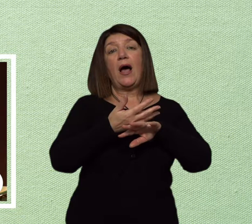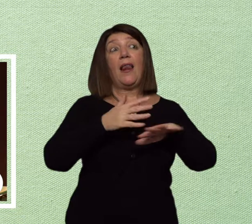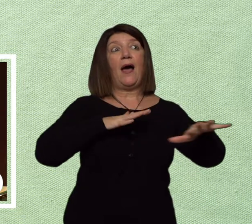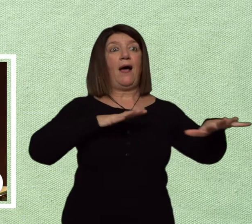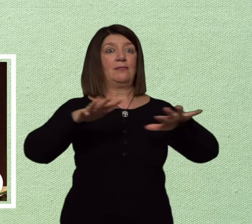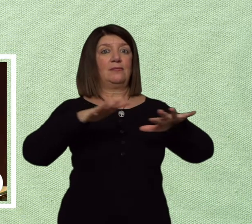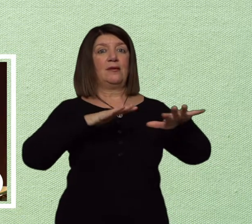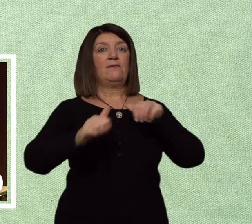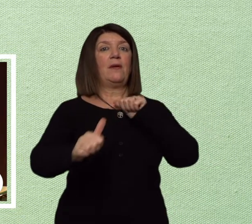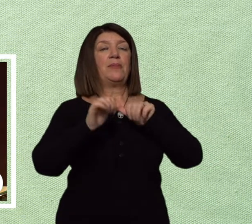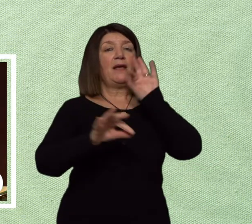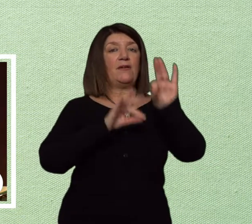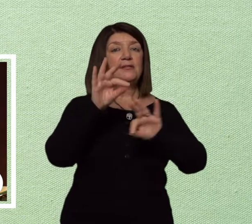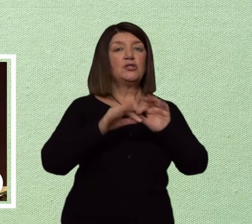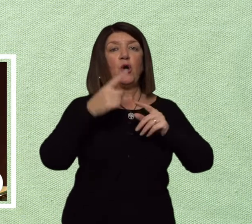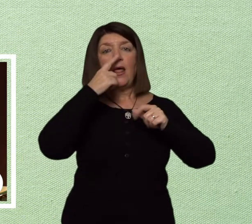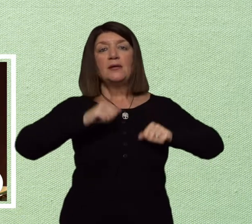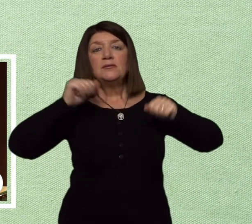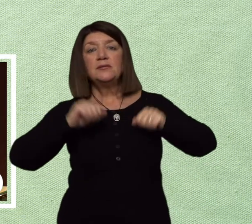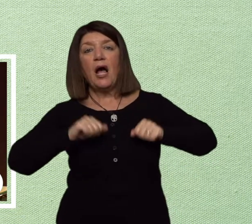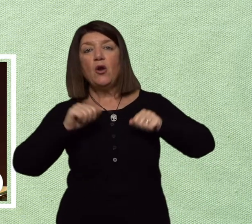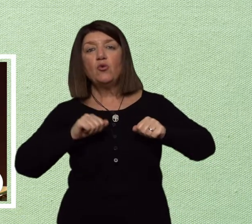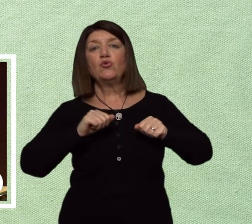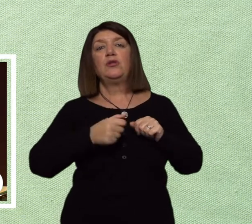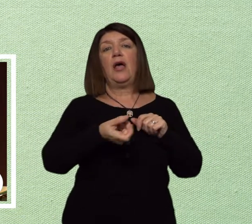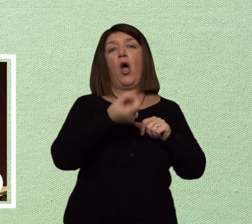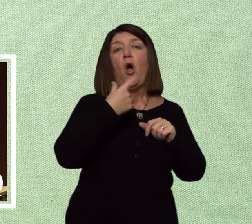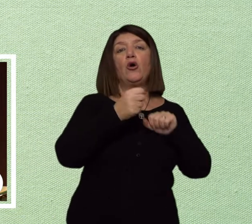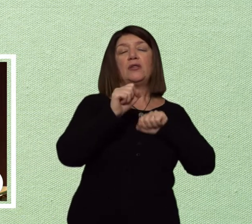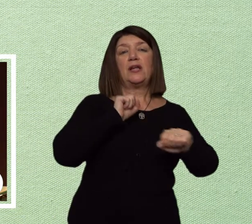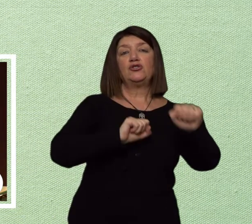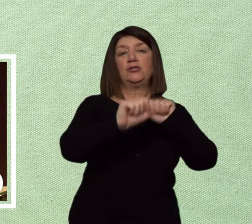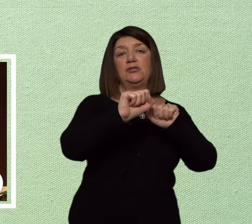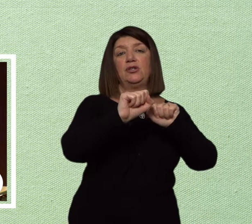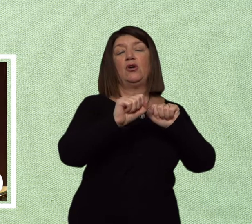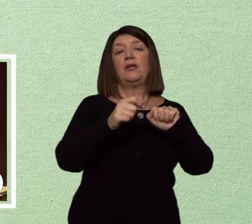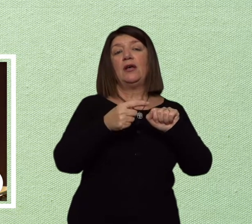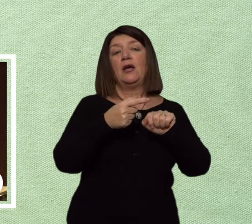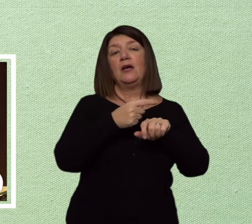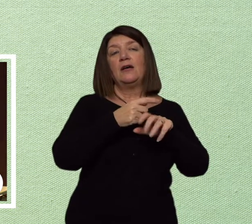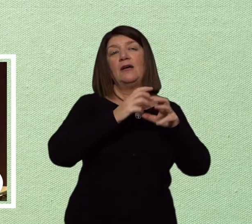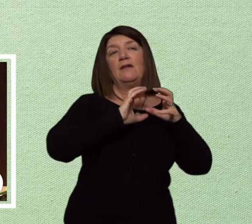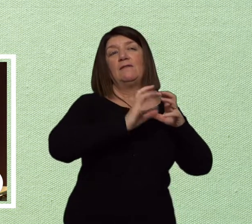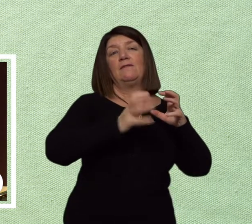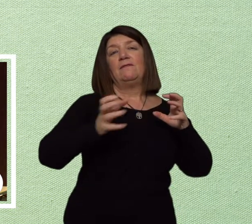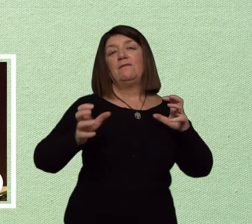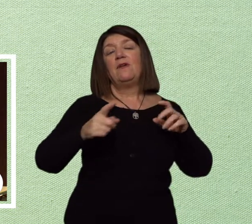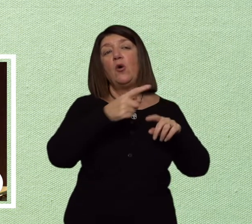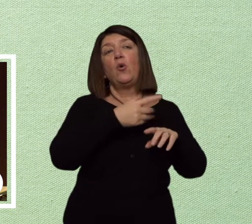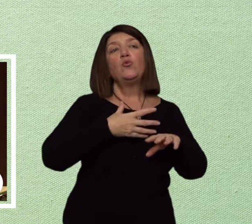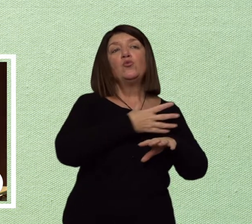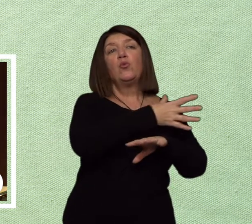di salute, di contraccezione, di tutte quelle cose che rientrano nei canoni, chiamiamoli